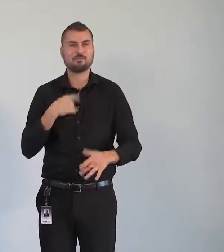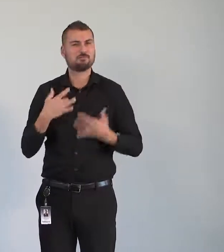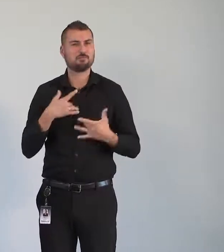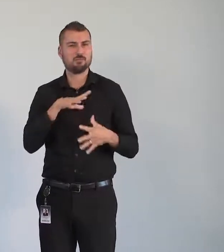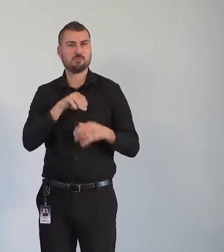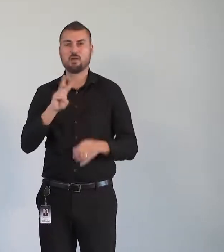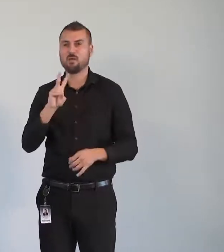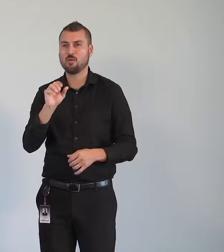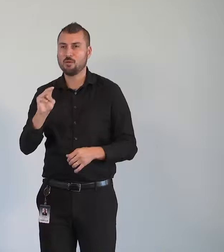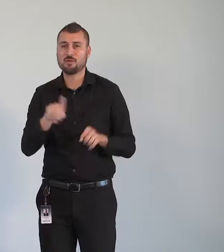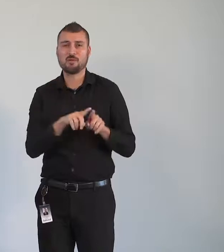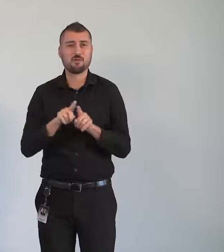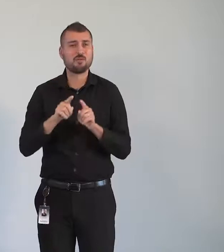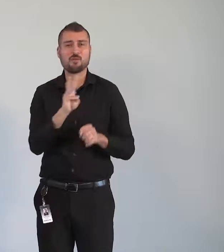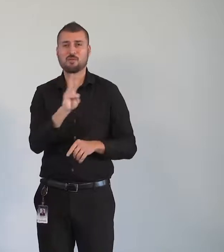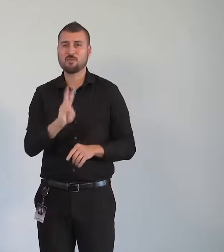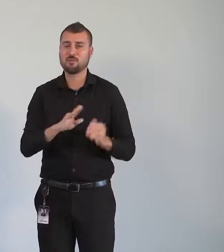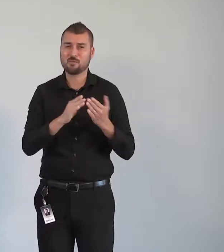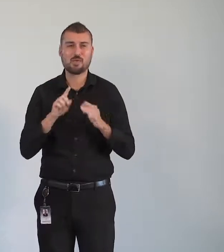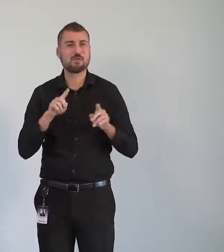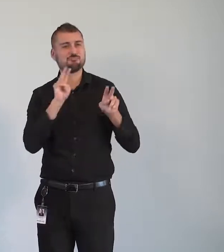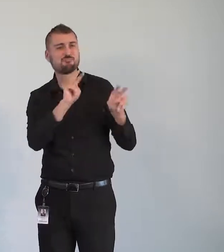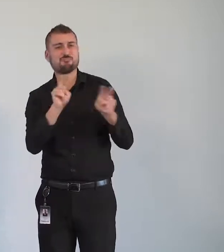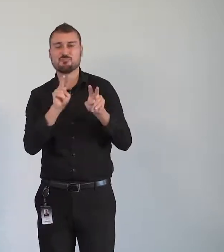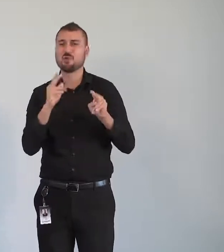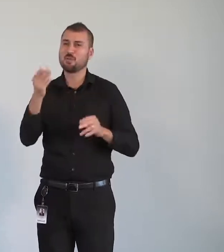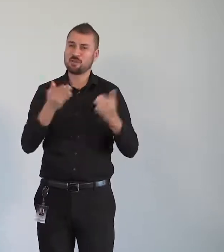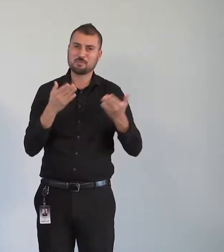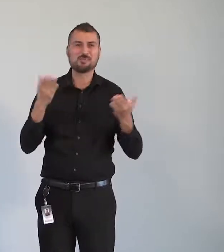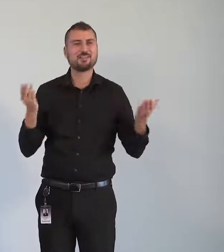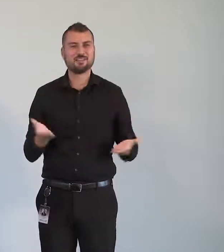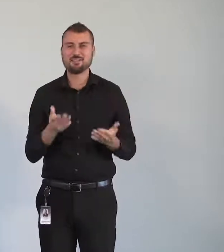la comunidad de Wichita y espero darles la bienvenida a todos aquí el sábado gracias,